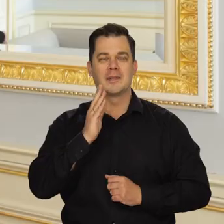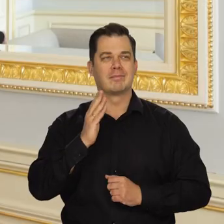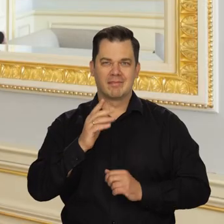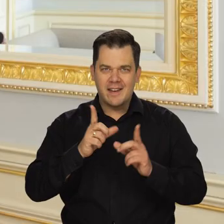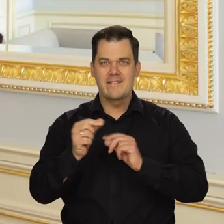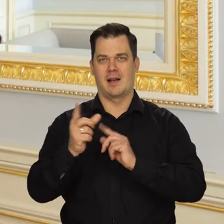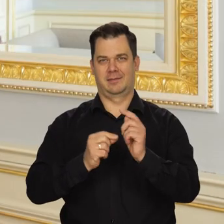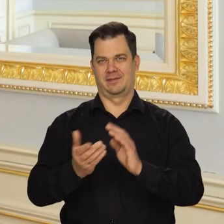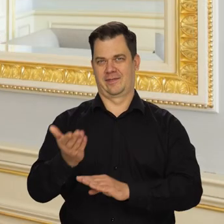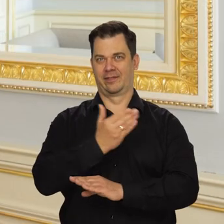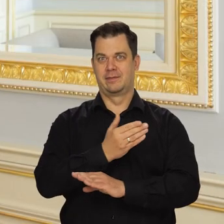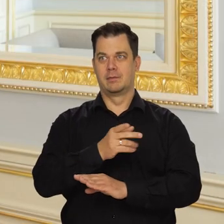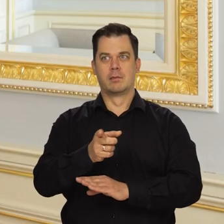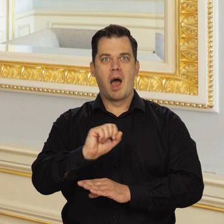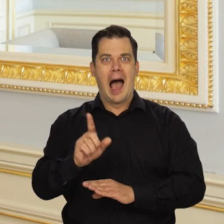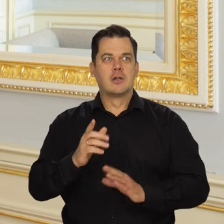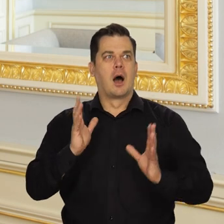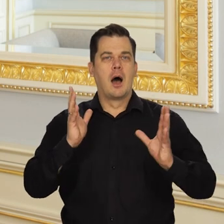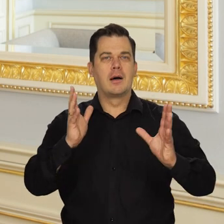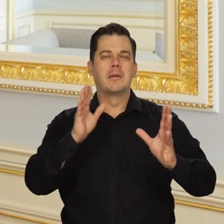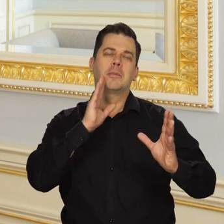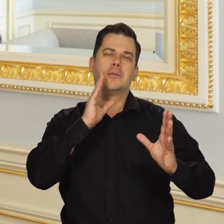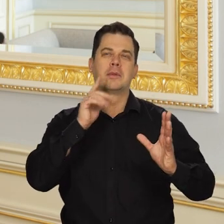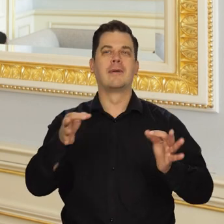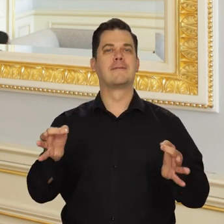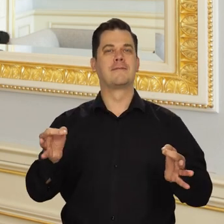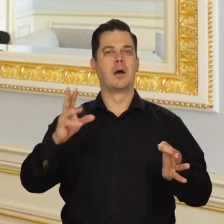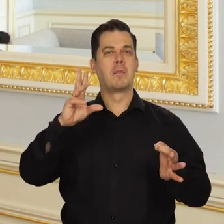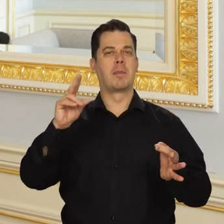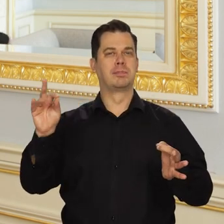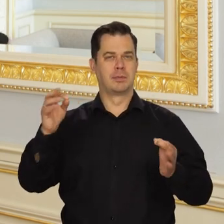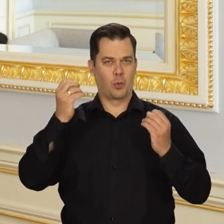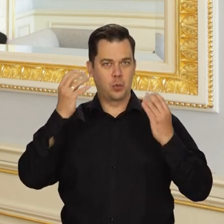To były gwiazdy, które elektryzowały – tak jak dzisiaj gwiazdy popkultury –